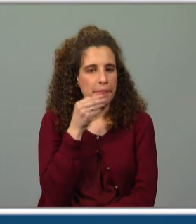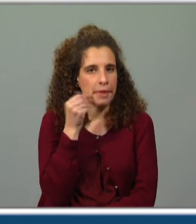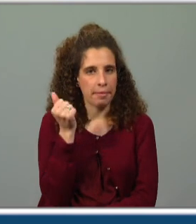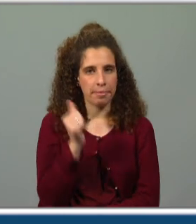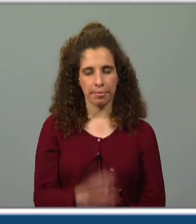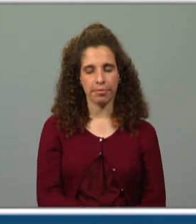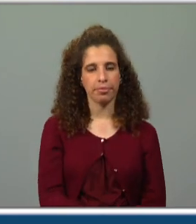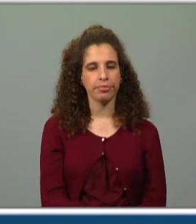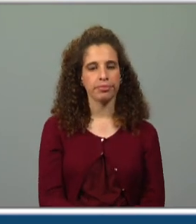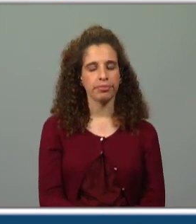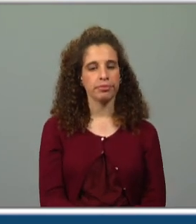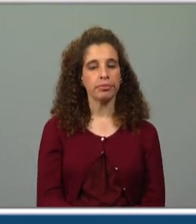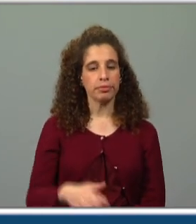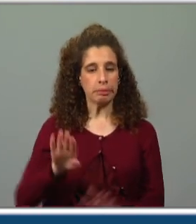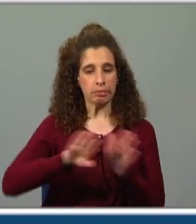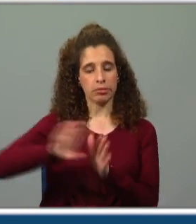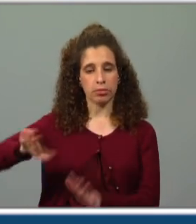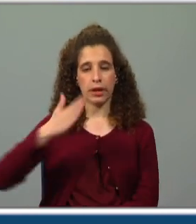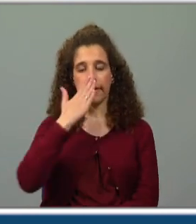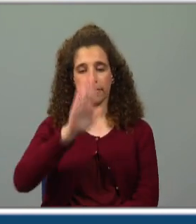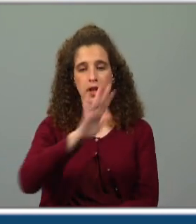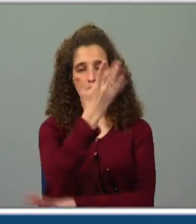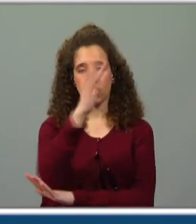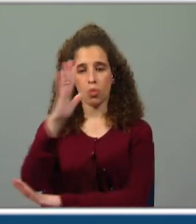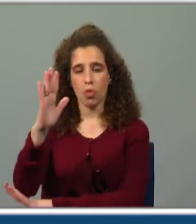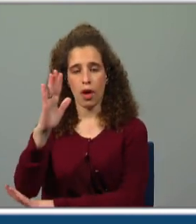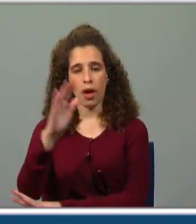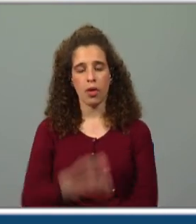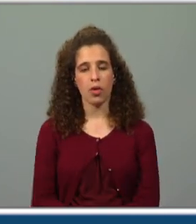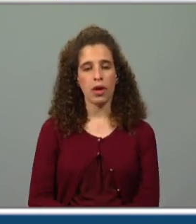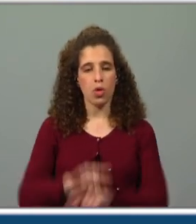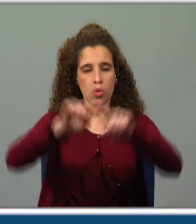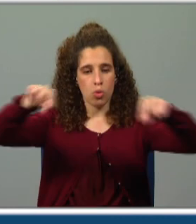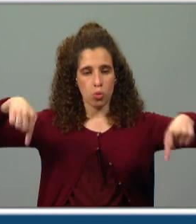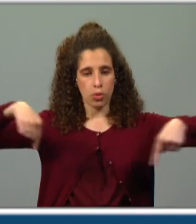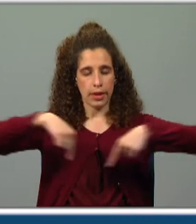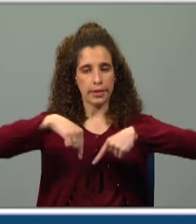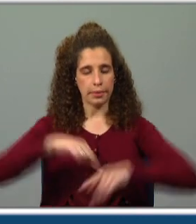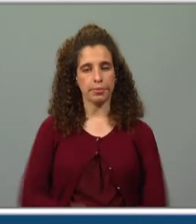do lado direito em frente ao Pomar está o tanque 在果園前面的右邊是坦克